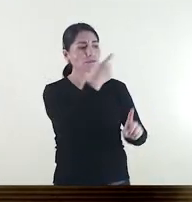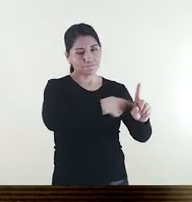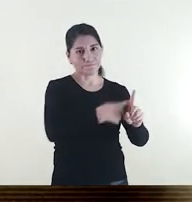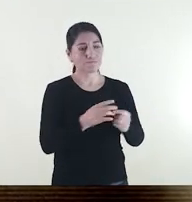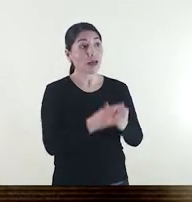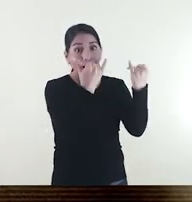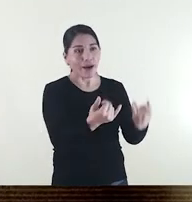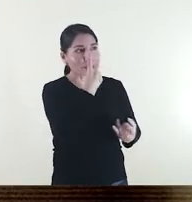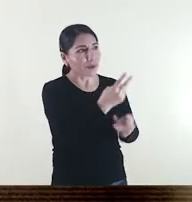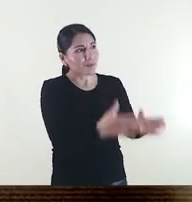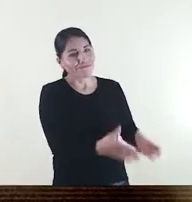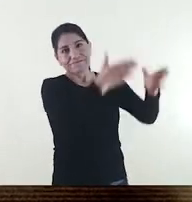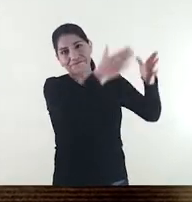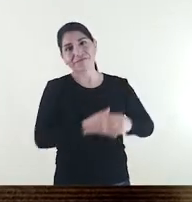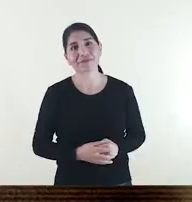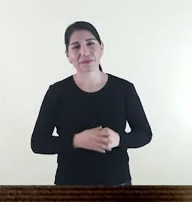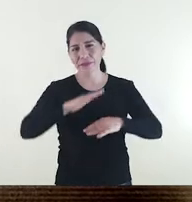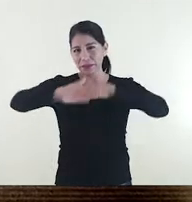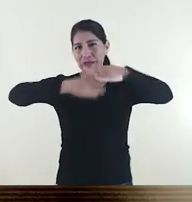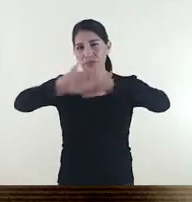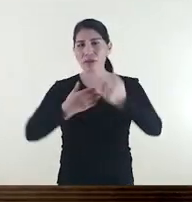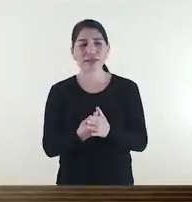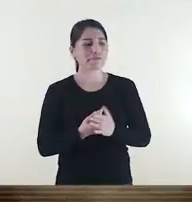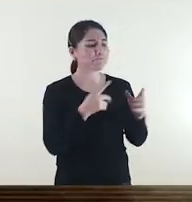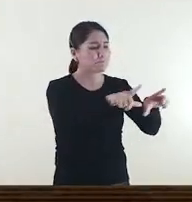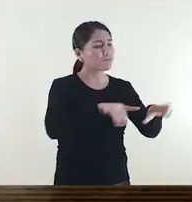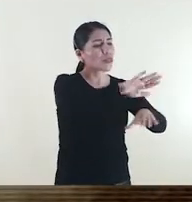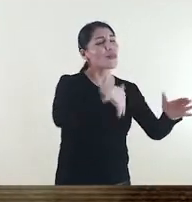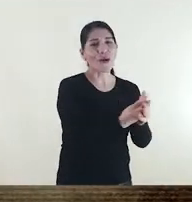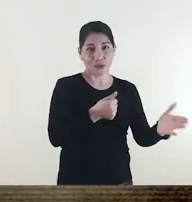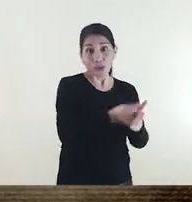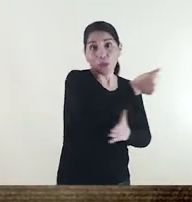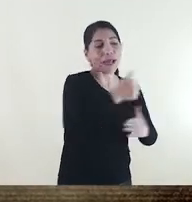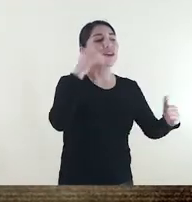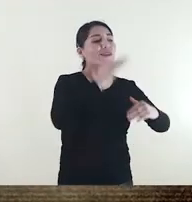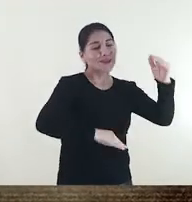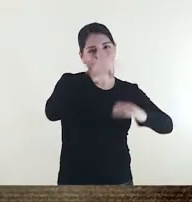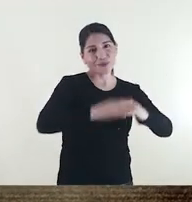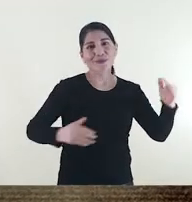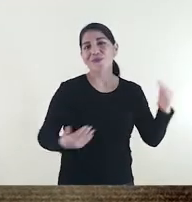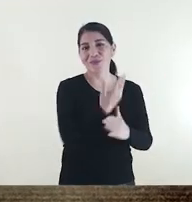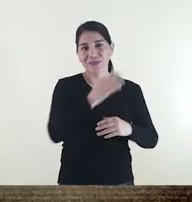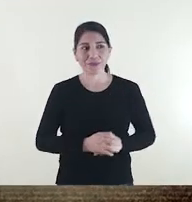hoy está este edificio. Posteriormente se decidió comprar el terreno y construir una nueva sede.